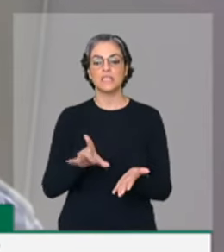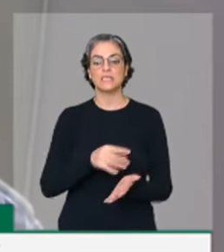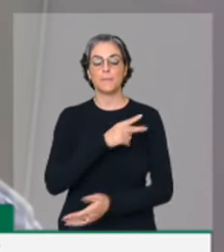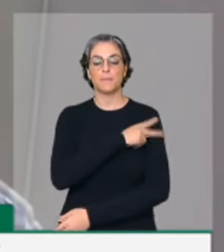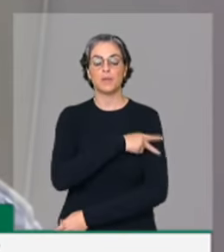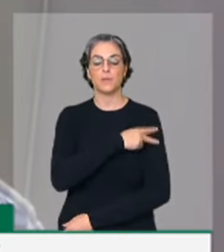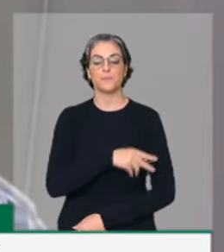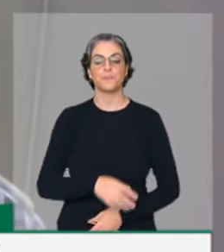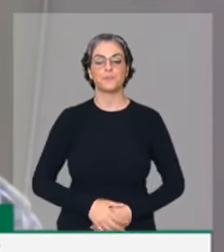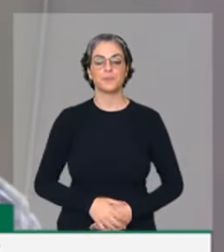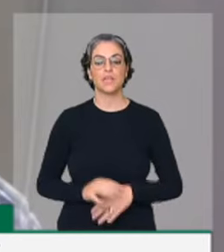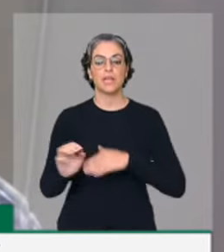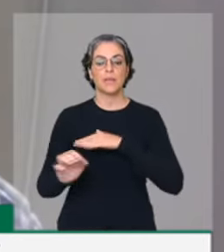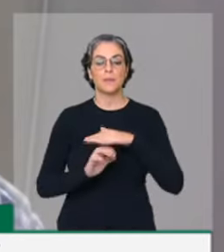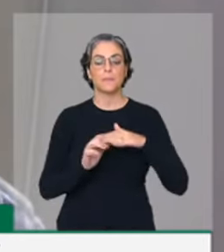LEMBRA DA LEI QUE NÓS APROVAMOS... OS EMPRESÁRIOS